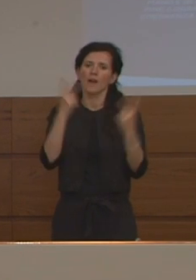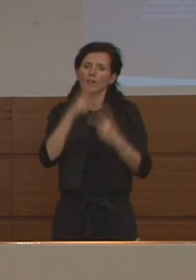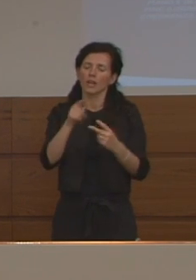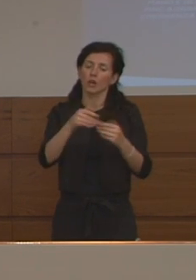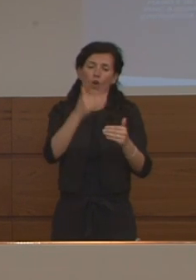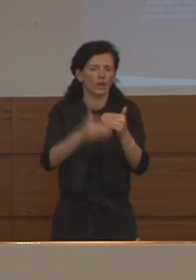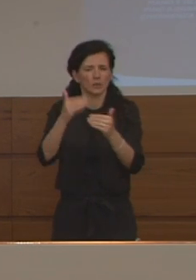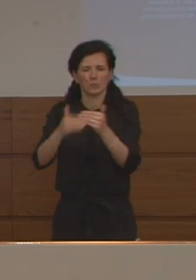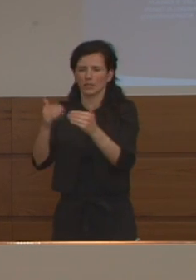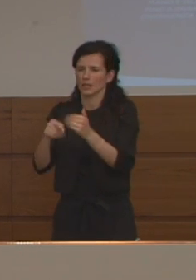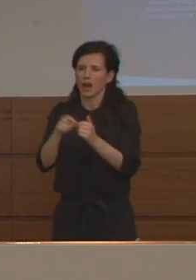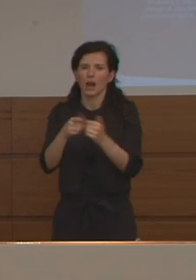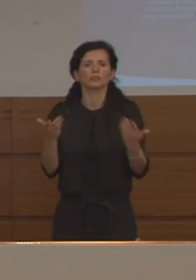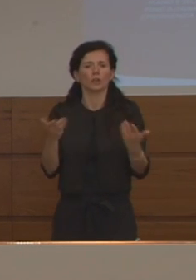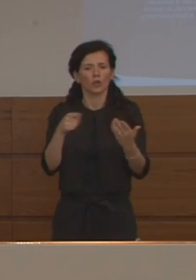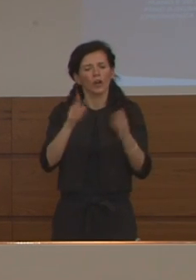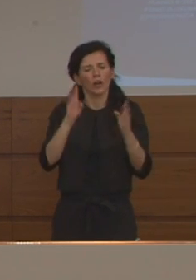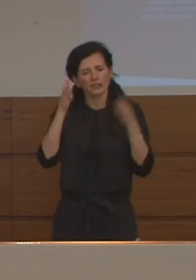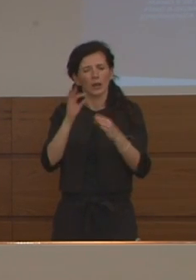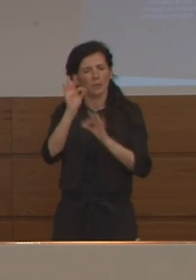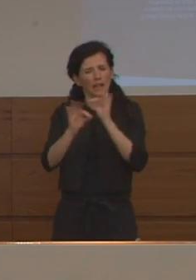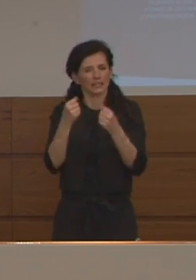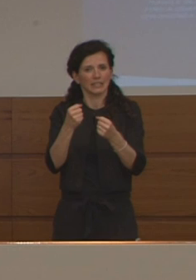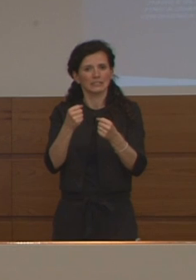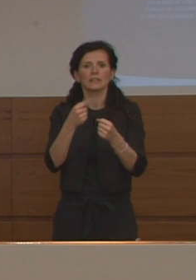intensive sono quelle che si prendono cura dei pazienti più gravi e purtroppo